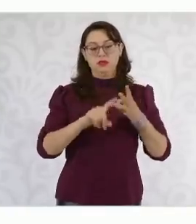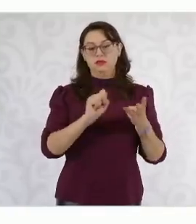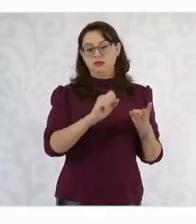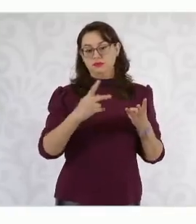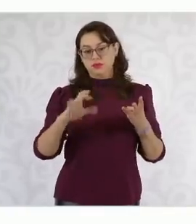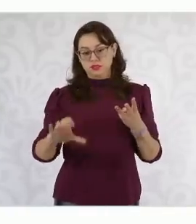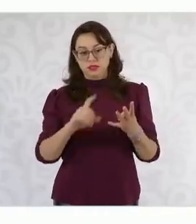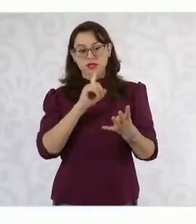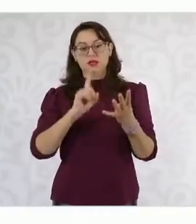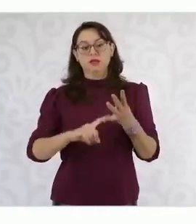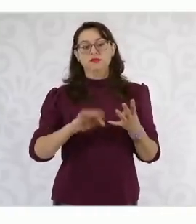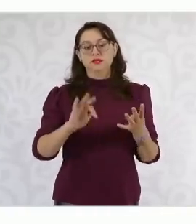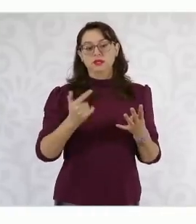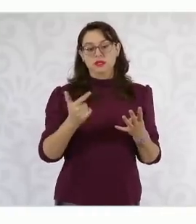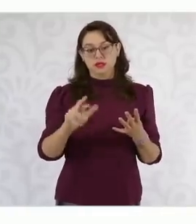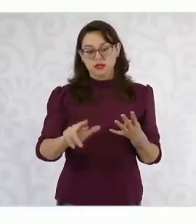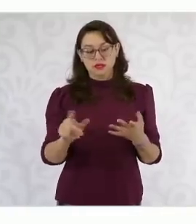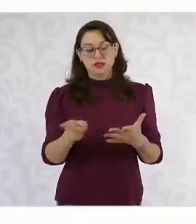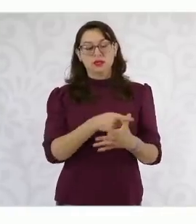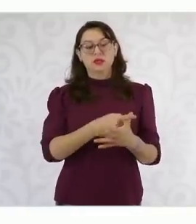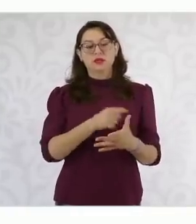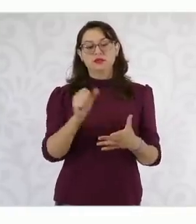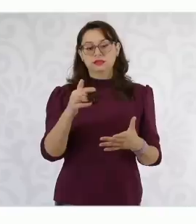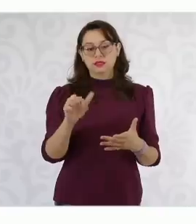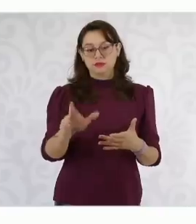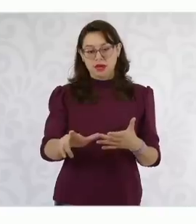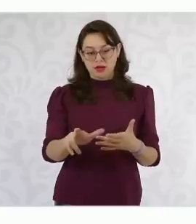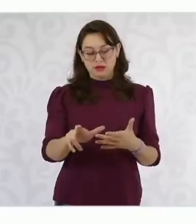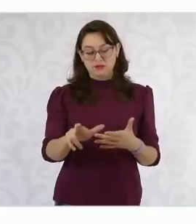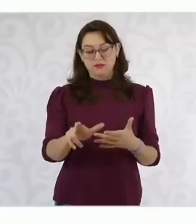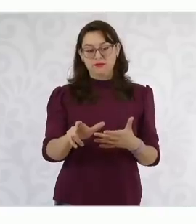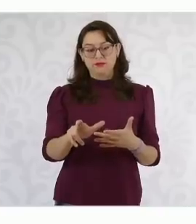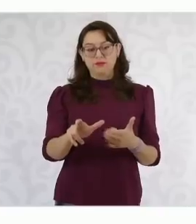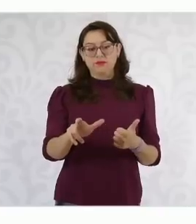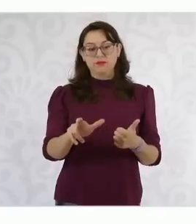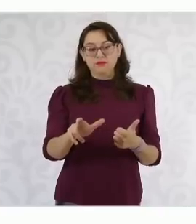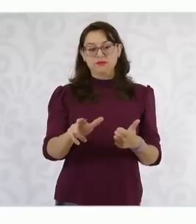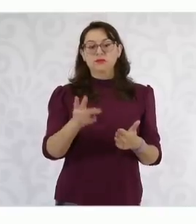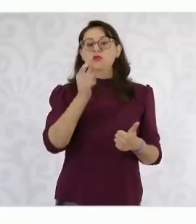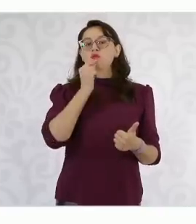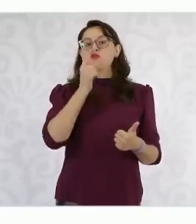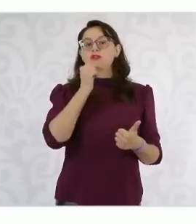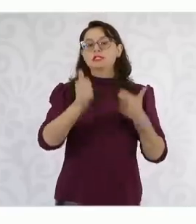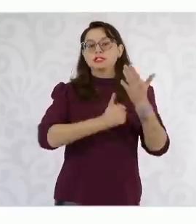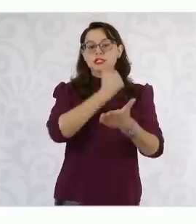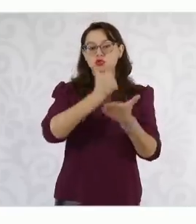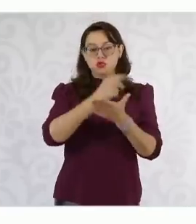la república la Secretaría de Marina y la policía de la ciudad de México en las alcaldías Tlalpan